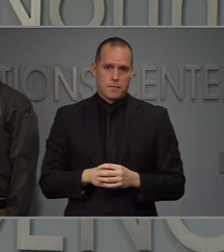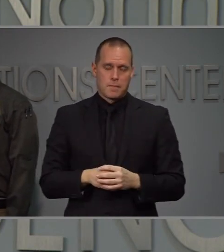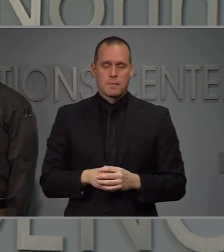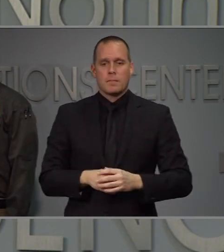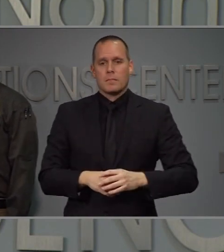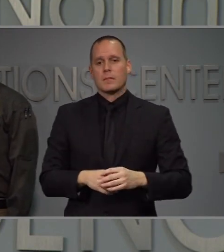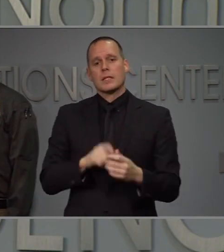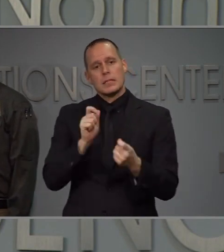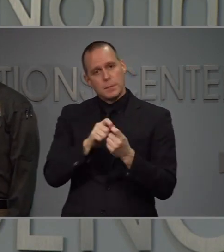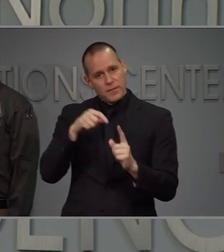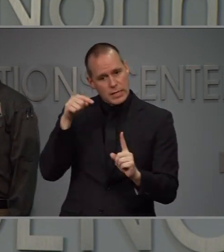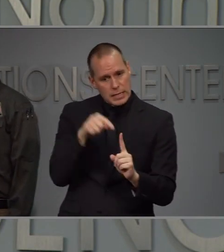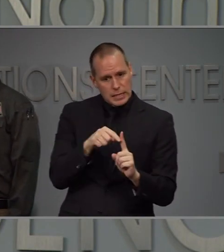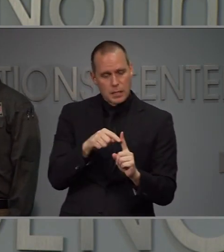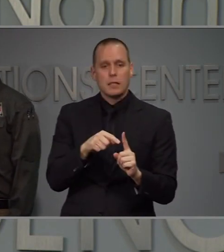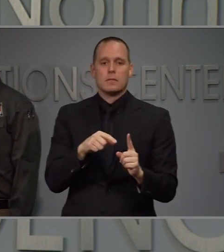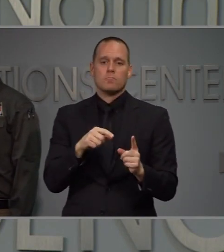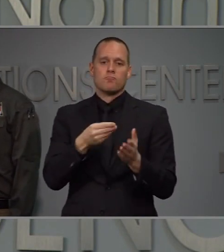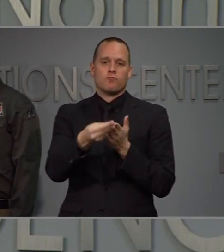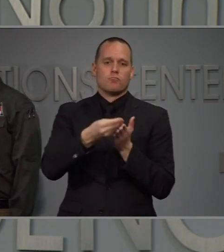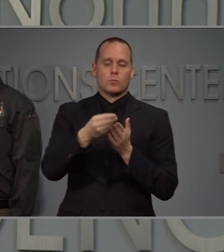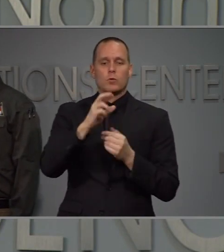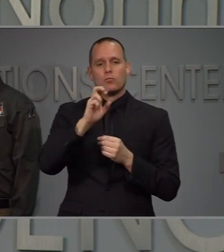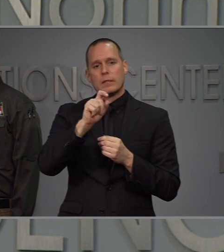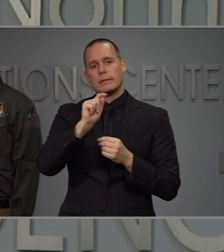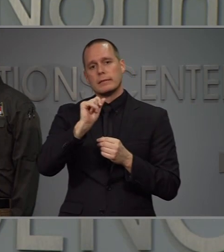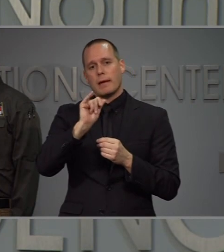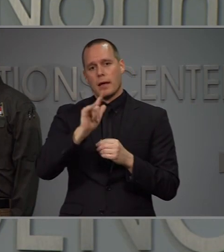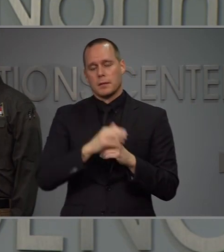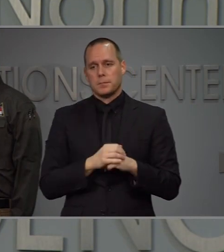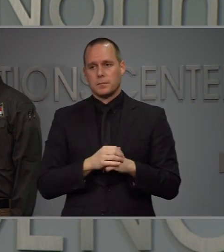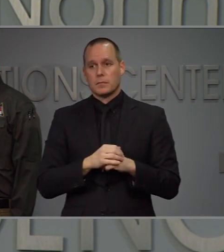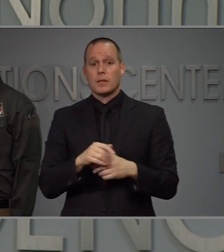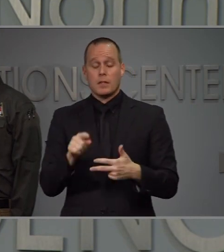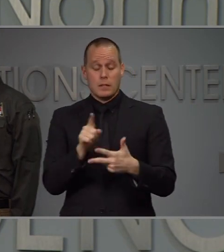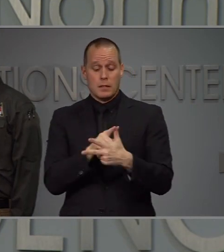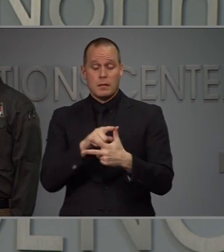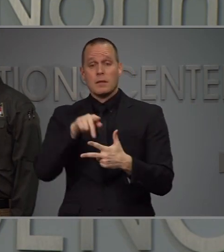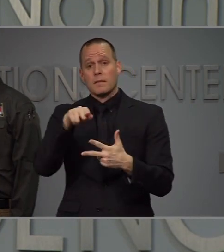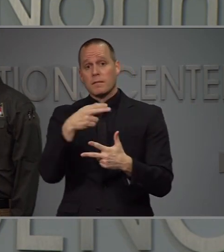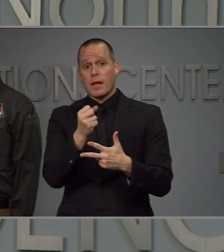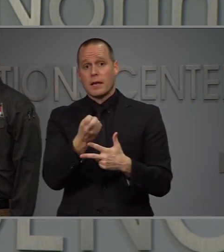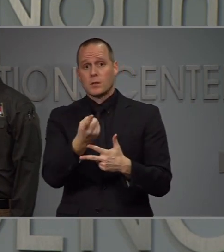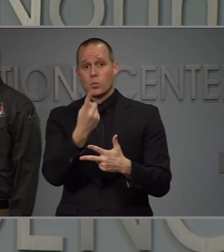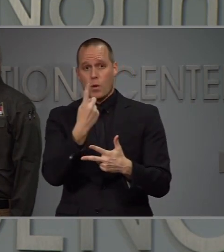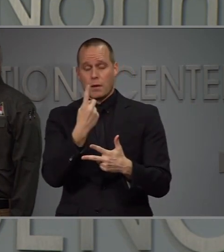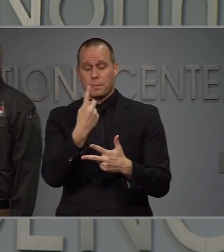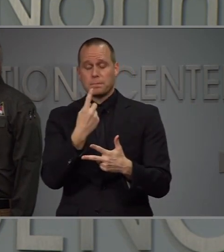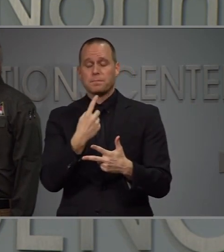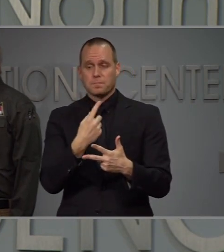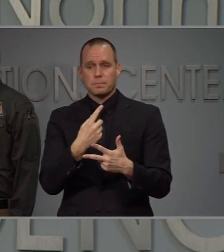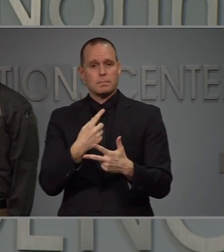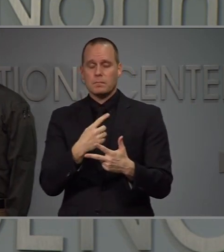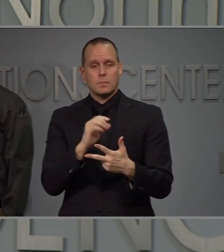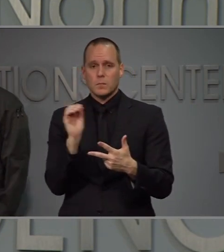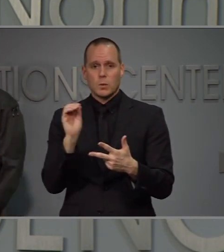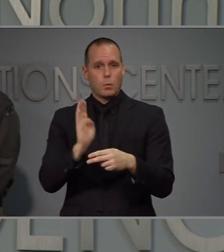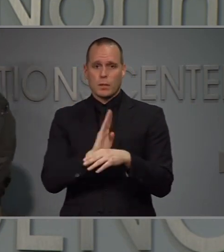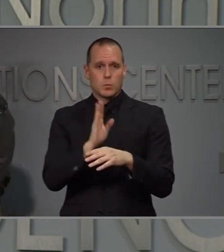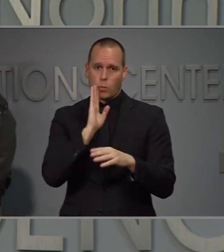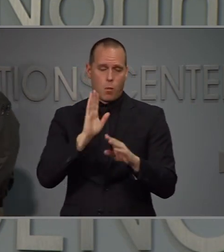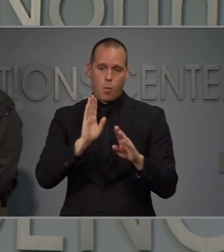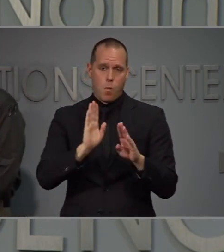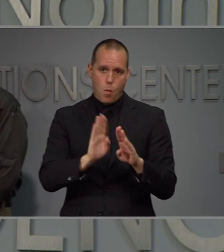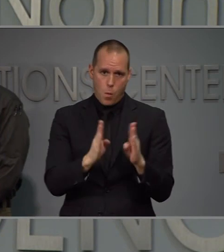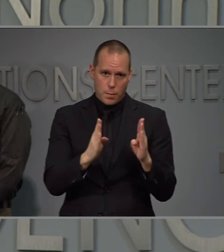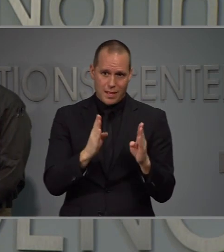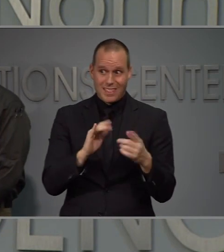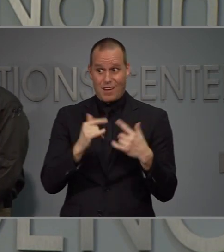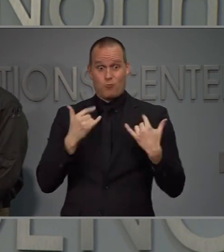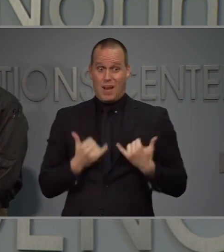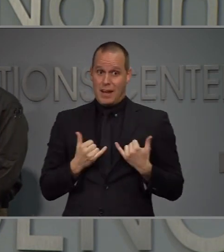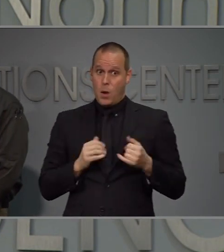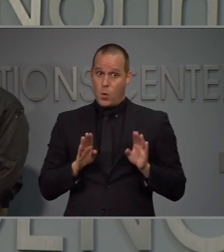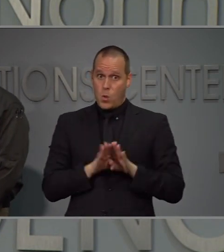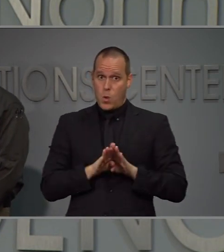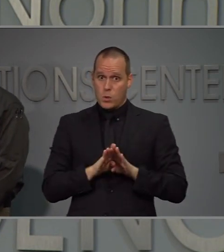empleados, sino también a los clientes cuando ellos vengan.